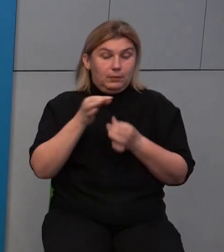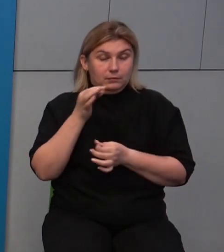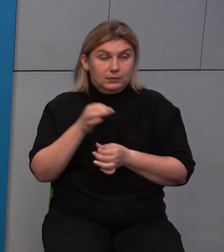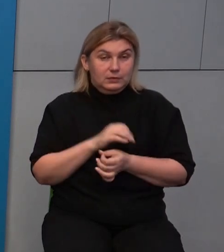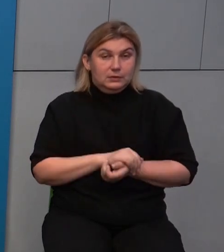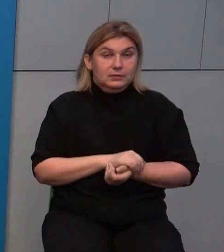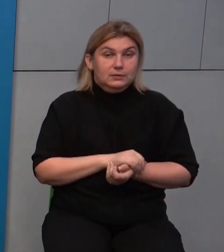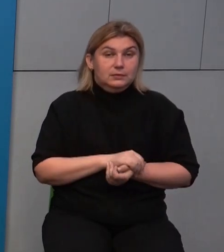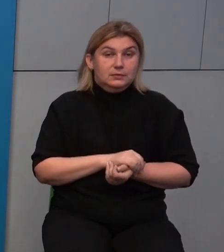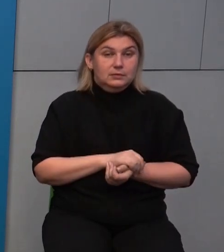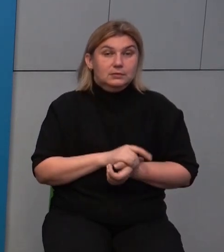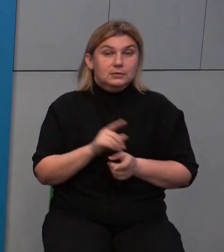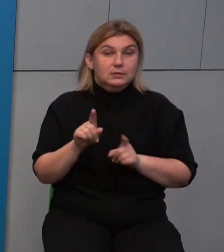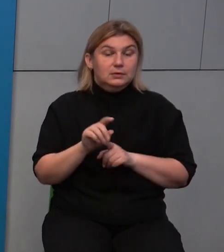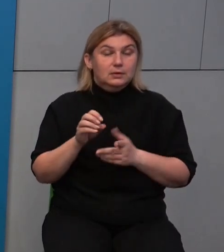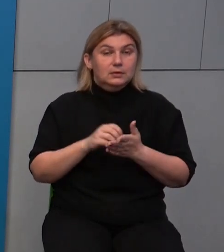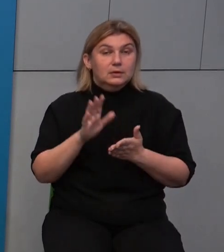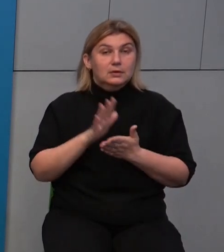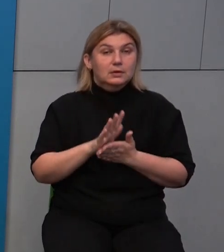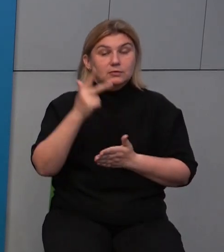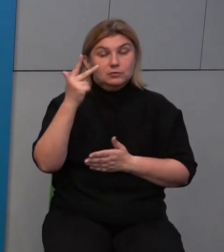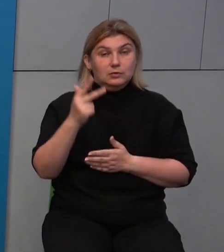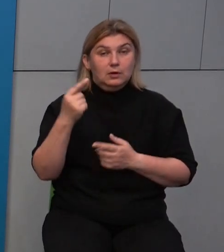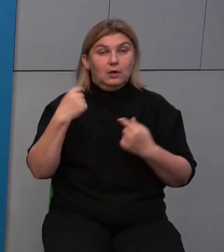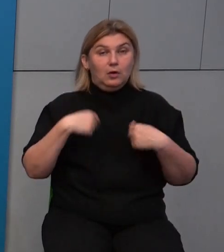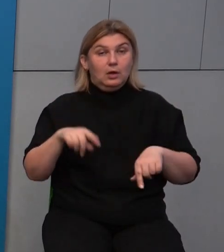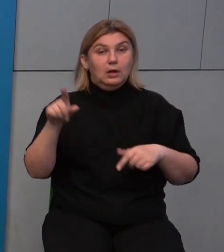I to też jest zapisane w trzeciej osobie, no bo pisała to Barbara Lem.